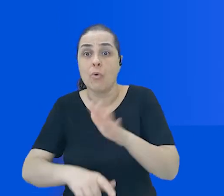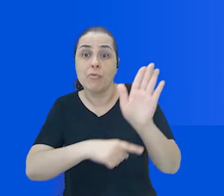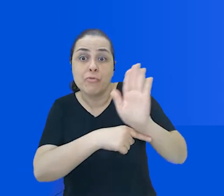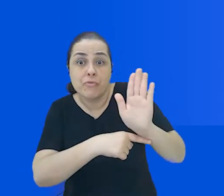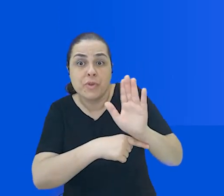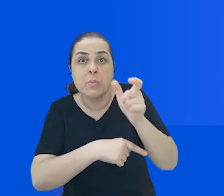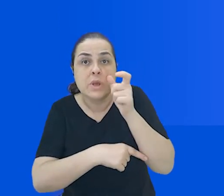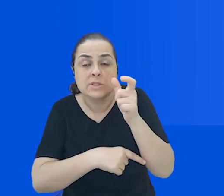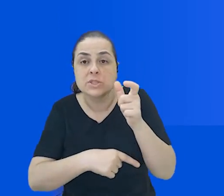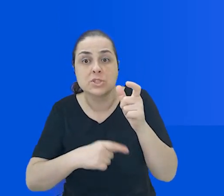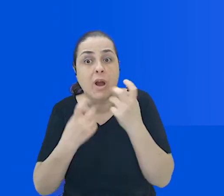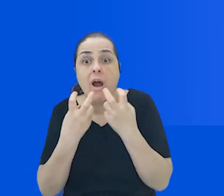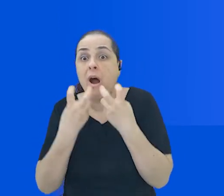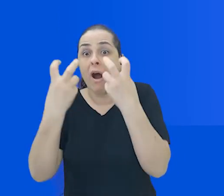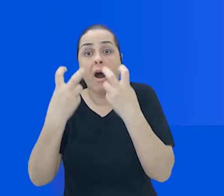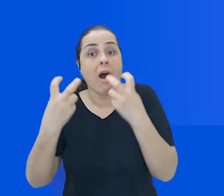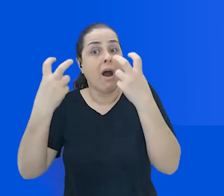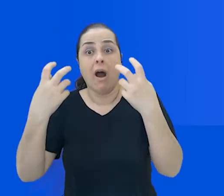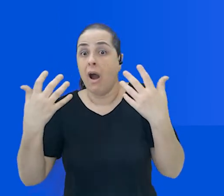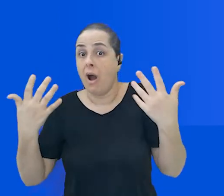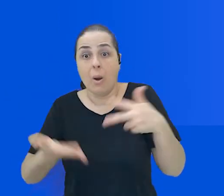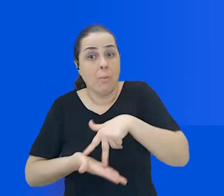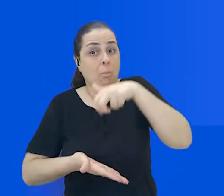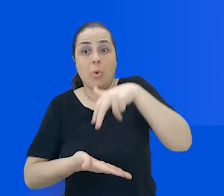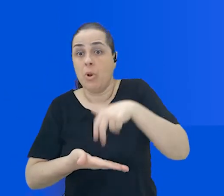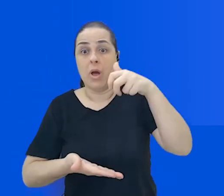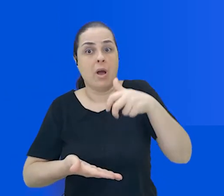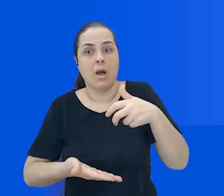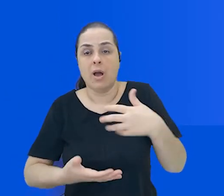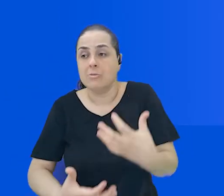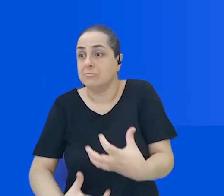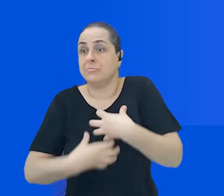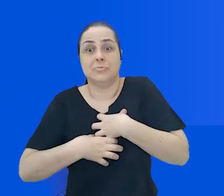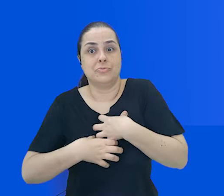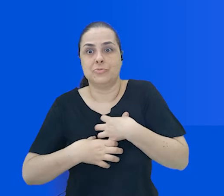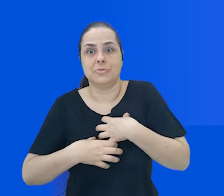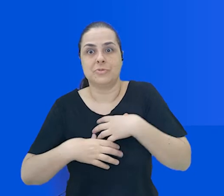Algo acontece aqui dentro. Então tem tanta variedade de simbologia.